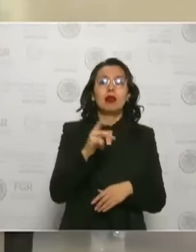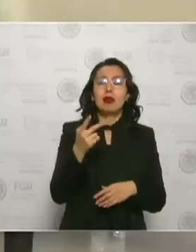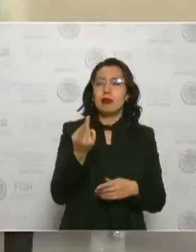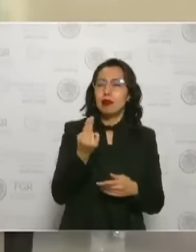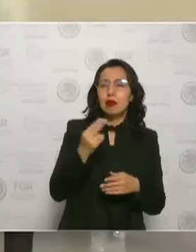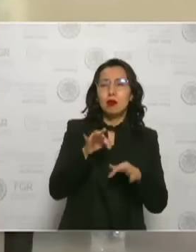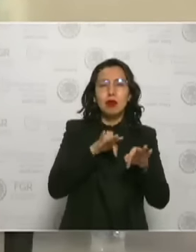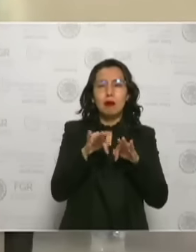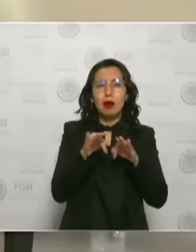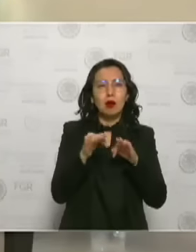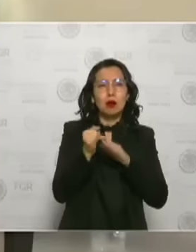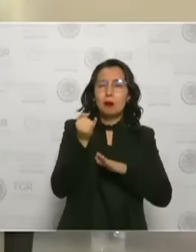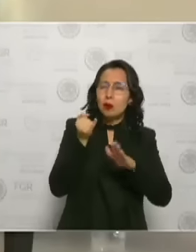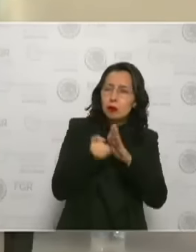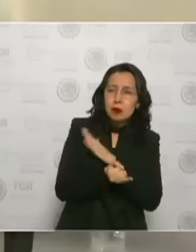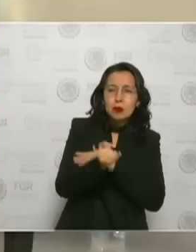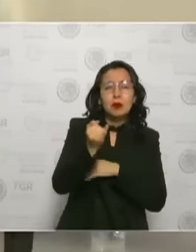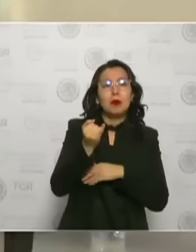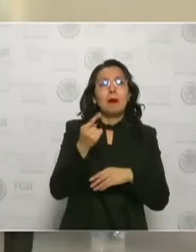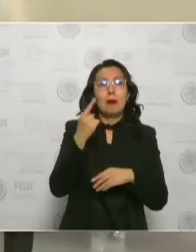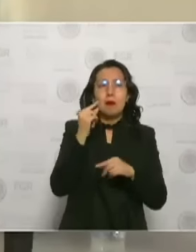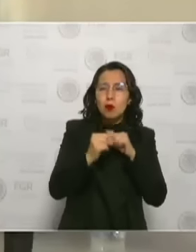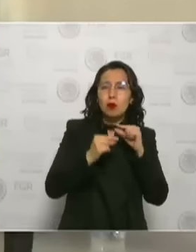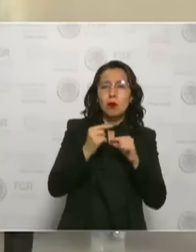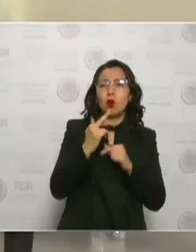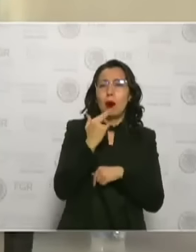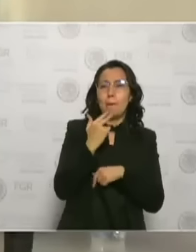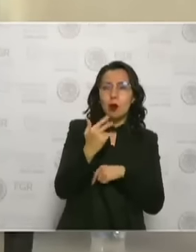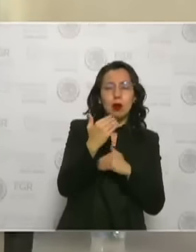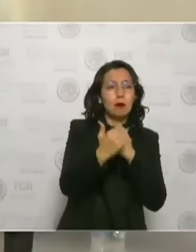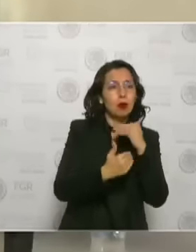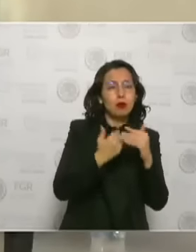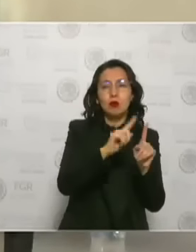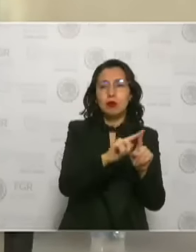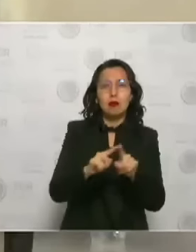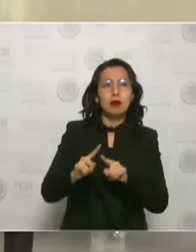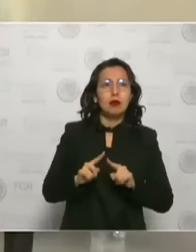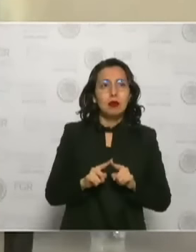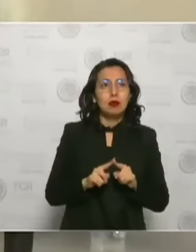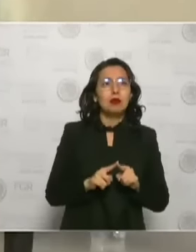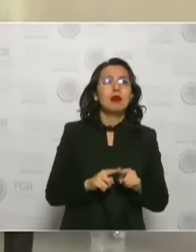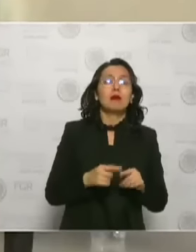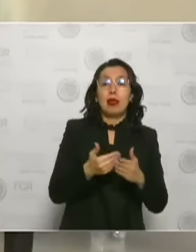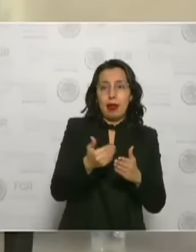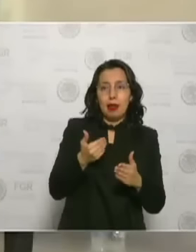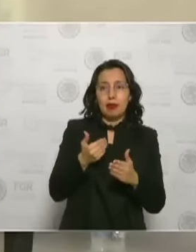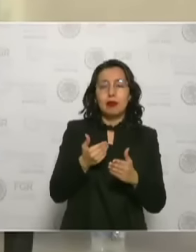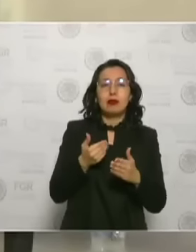y delicado para ir mejorando cada uno de sus procesos a través de la planeación institucional,